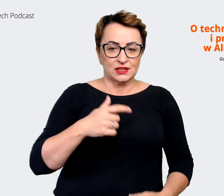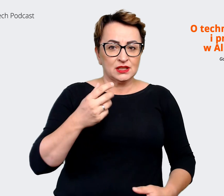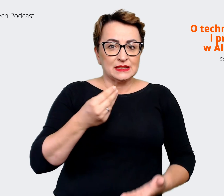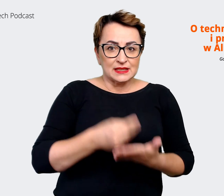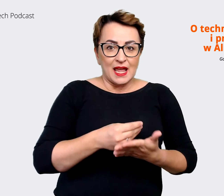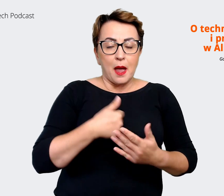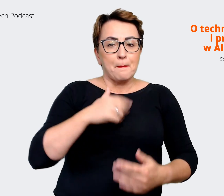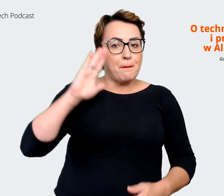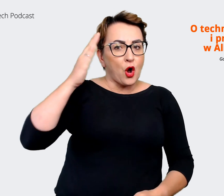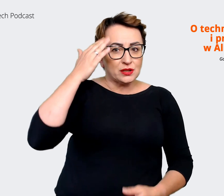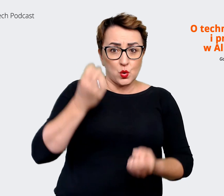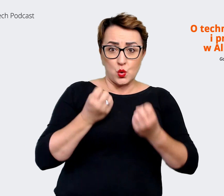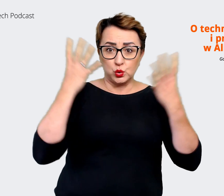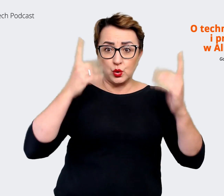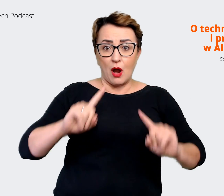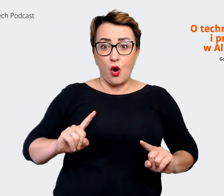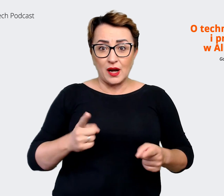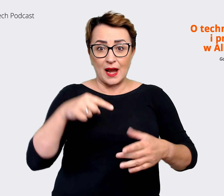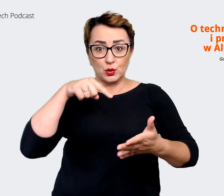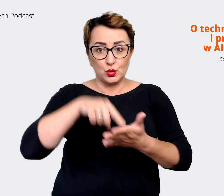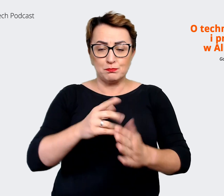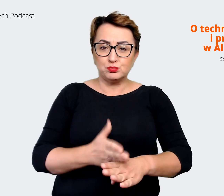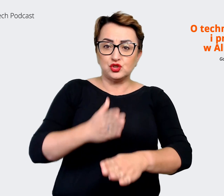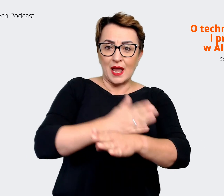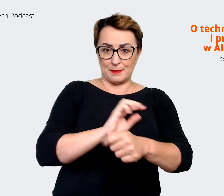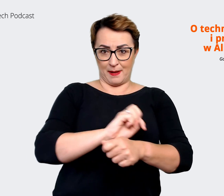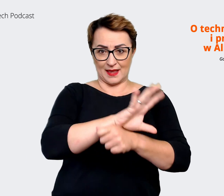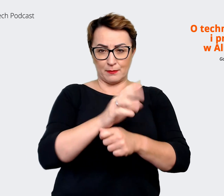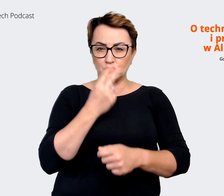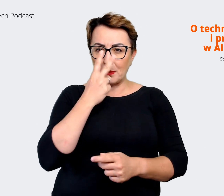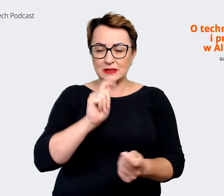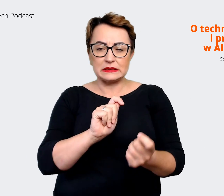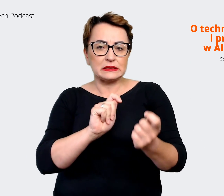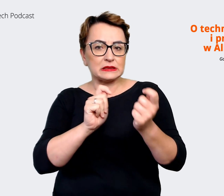doceniam, że mogłem poznać kulturę tej organizacji przedpandemicznej i zobaczyć jak się zmieniała